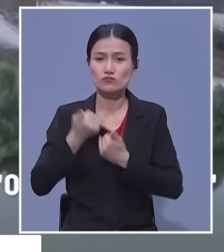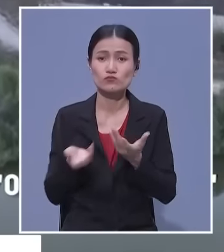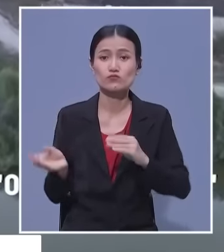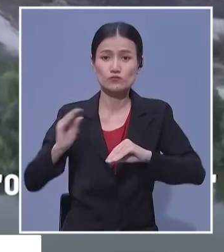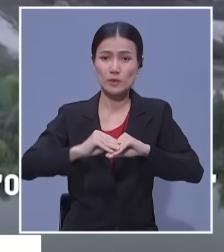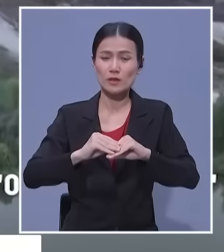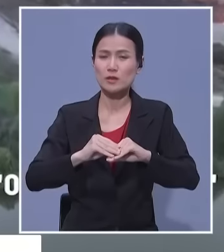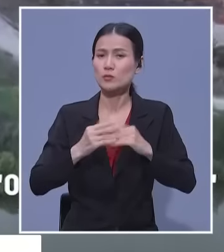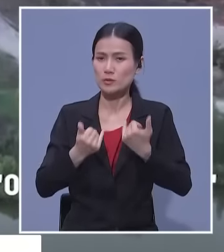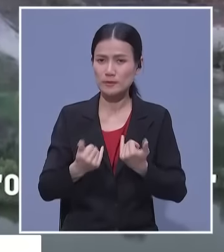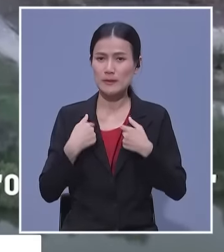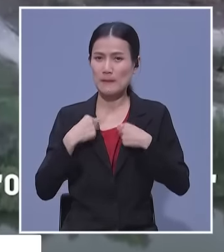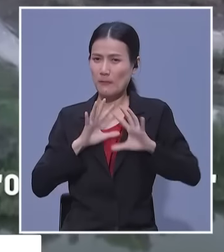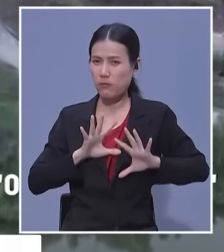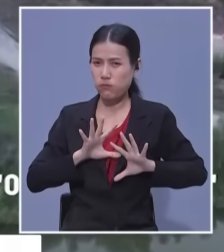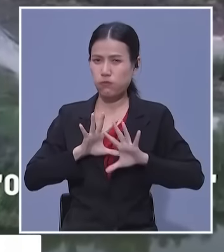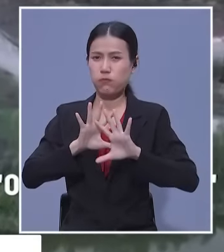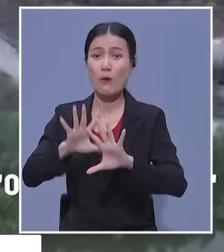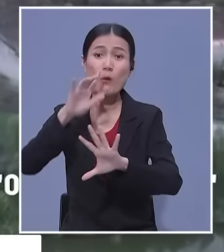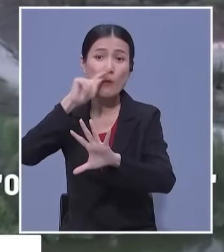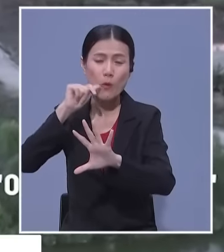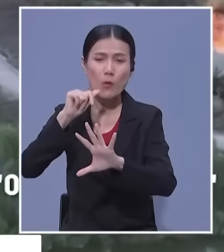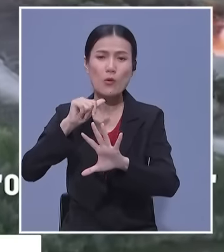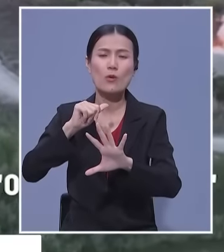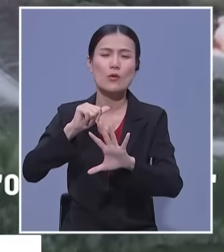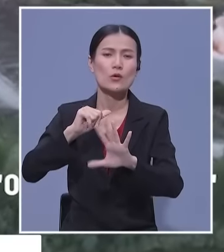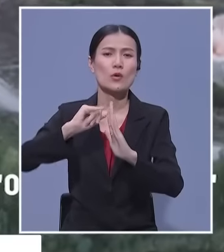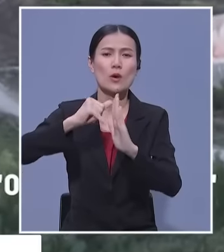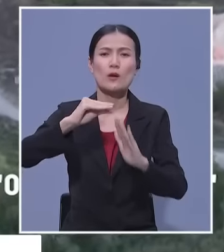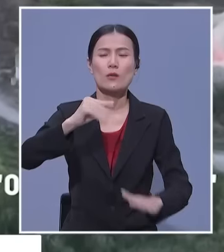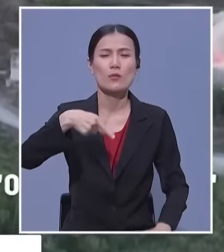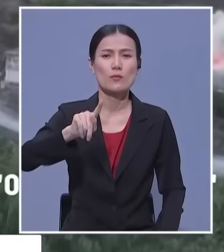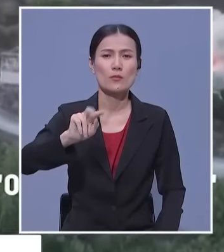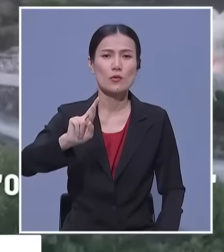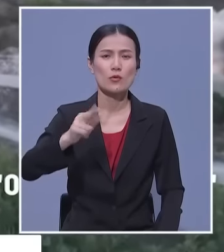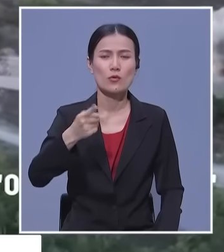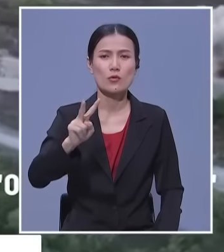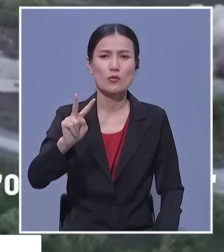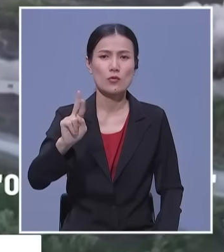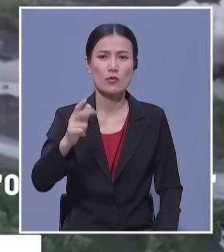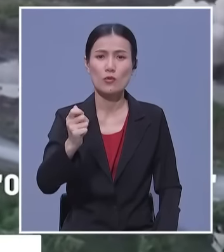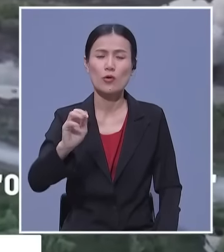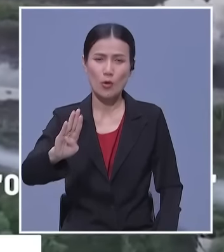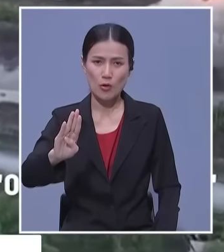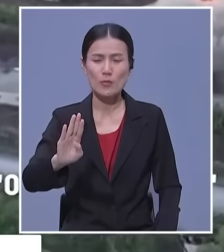ยุทธศาสตร์ที่สำคัญของยูเครนก็คือเมือง โคอในภูมิภาคโนสทางตะวันออกในวันเดียวกัน